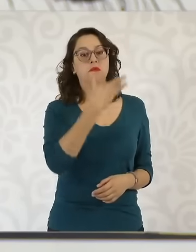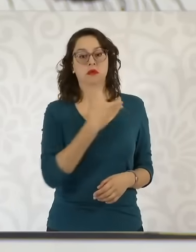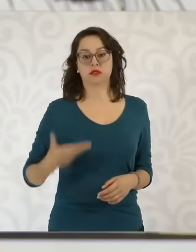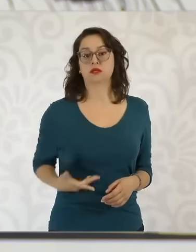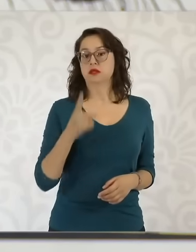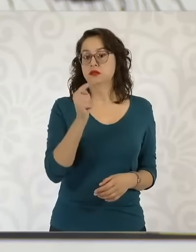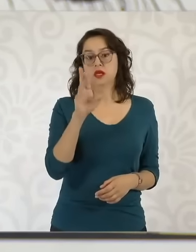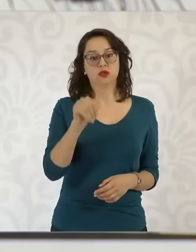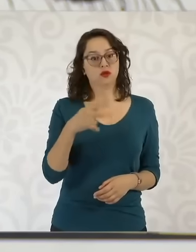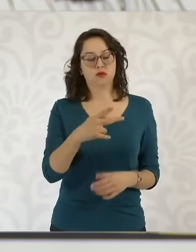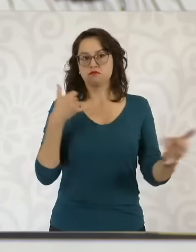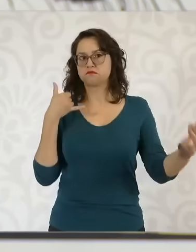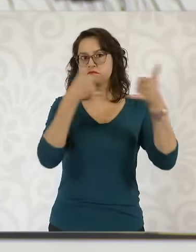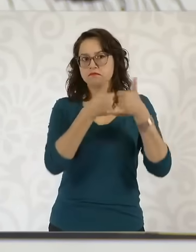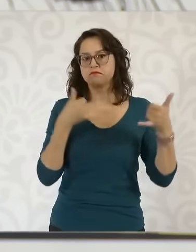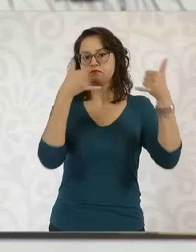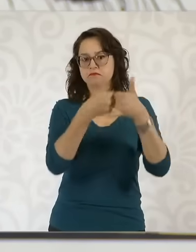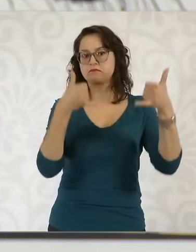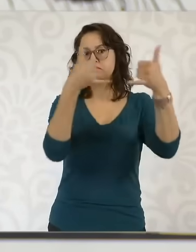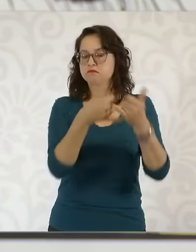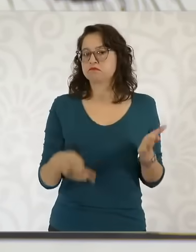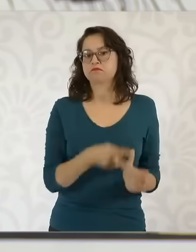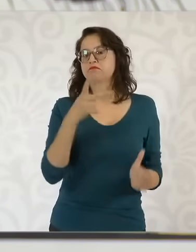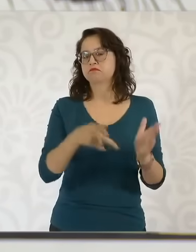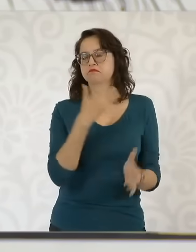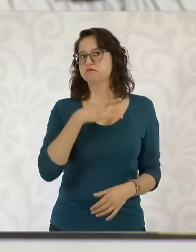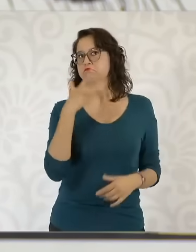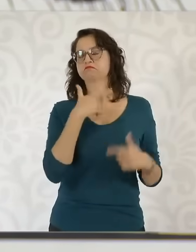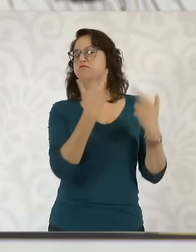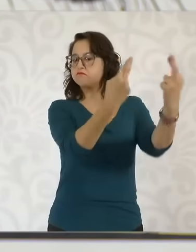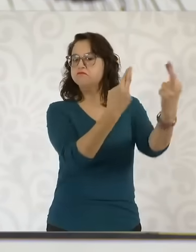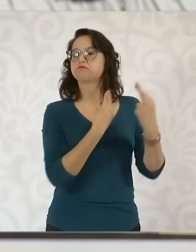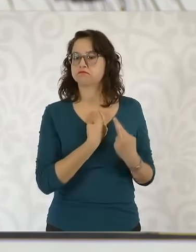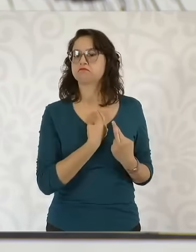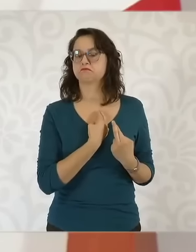respeto en todas las llamadas que hemos tenido, que ya han sido varias, eh, y nosotros también